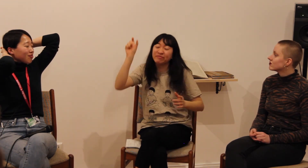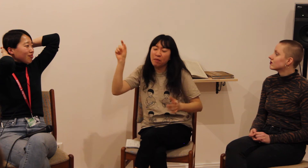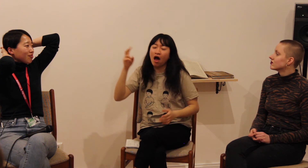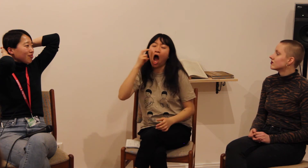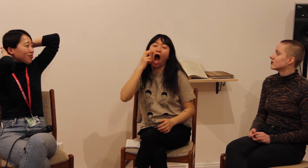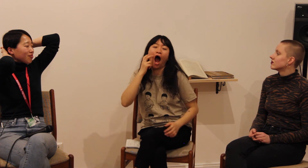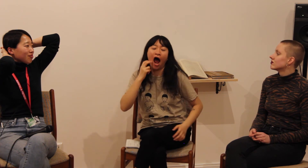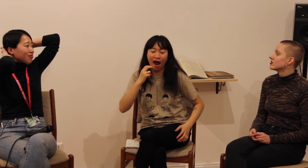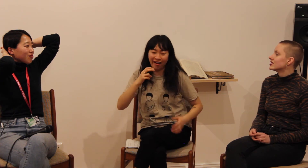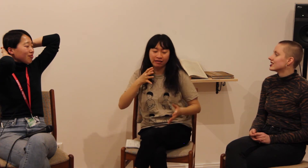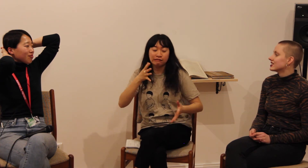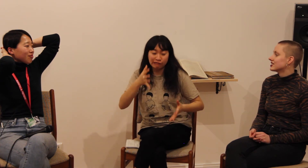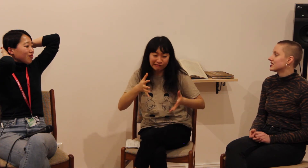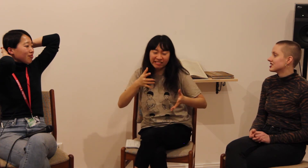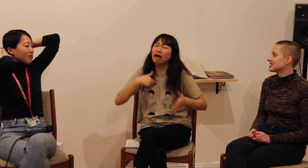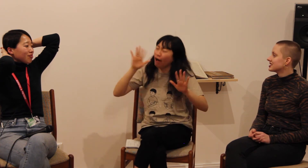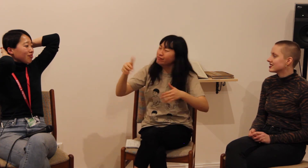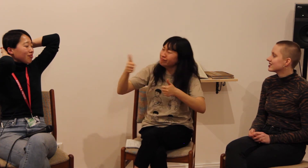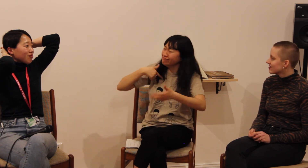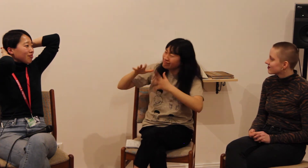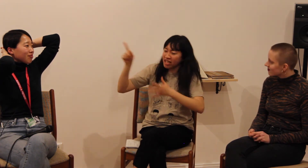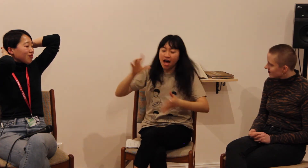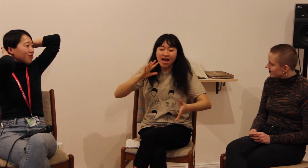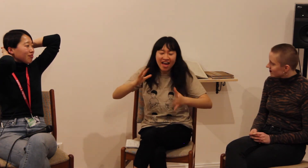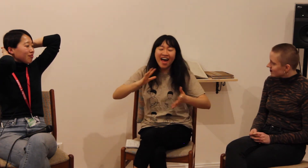Haben aber gemerkt wie fröhlich und glücklich ich war, wenn ich Gebärdensprache benutzt habe.